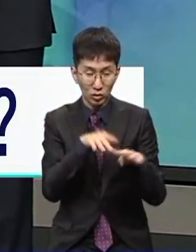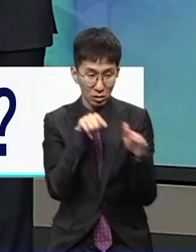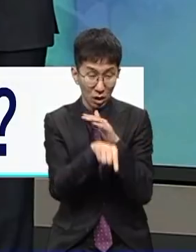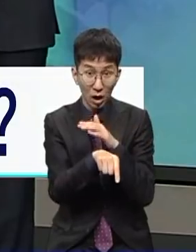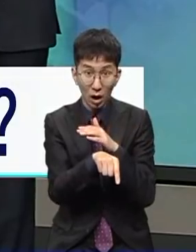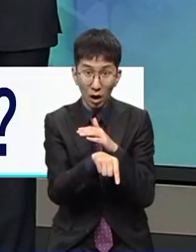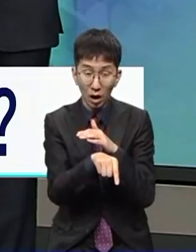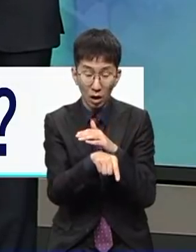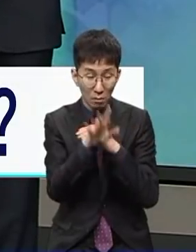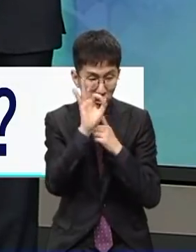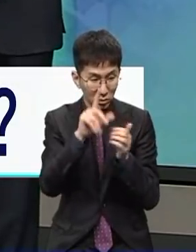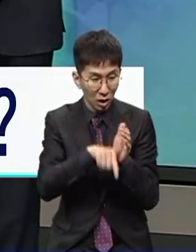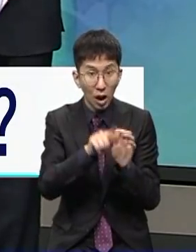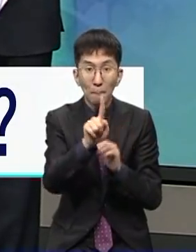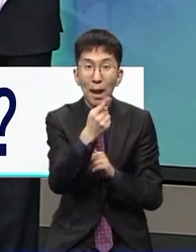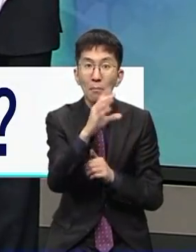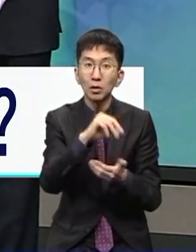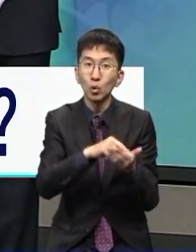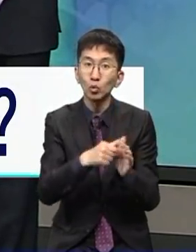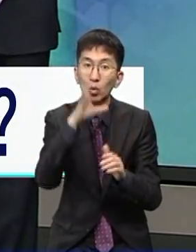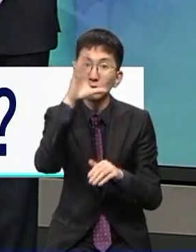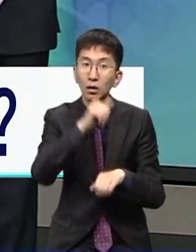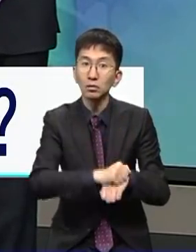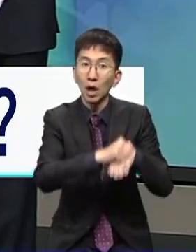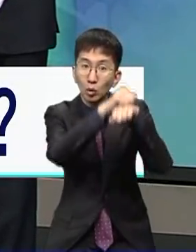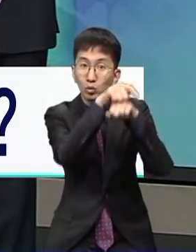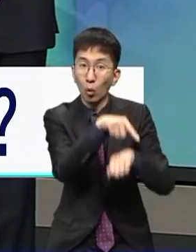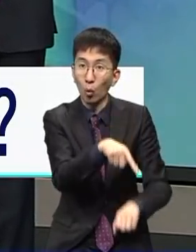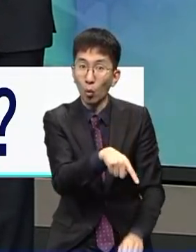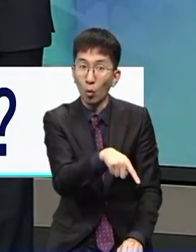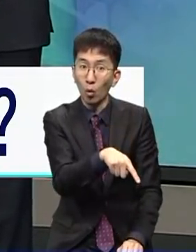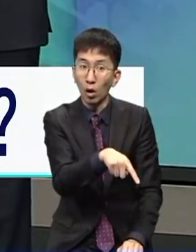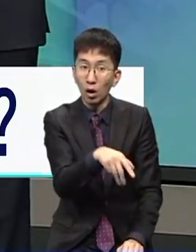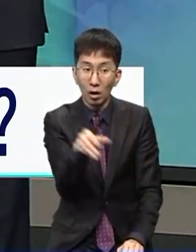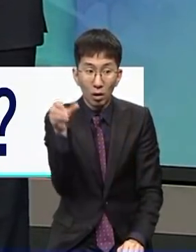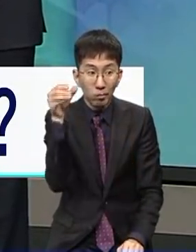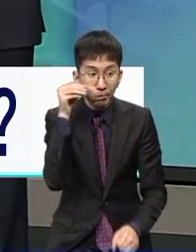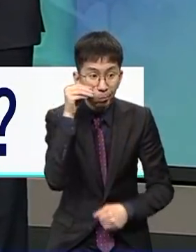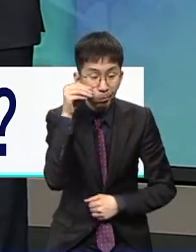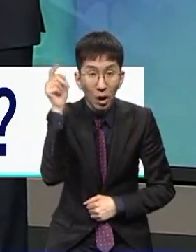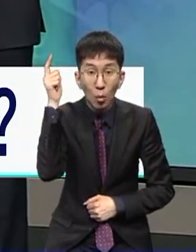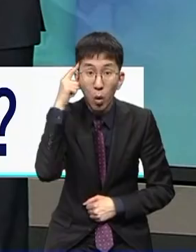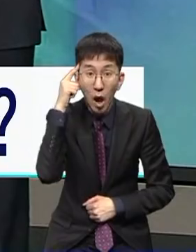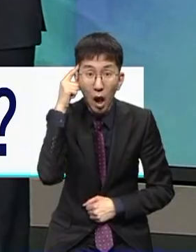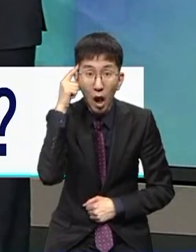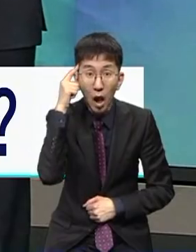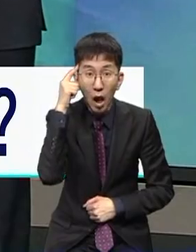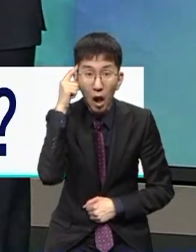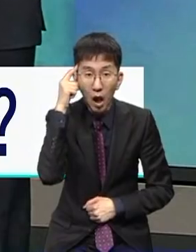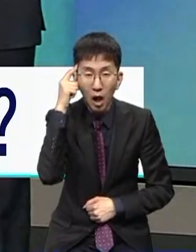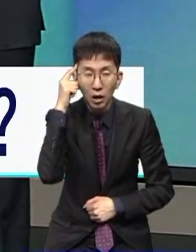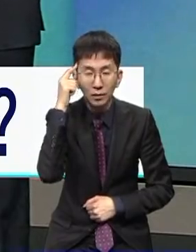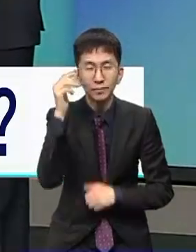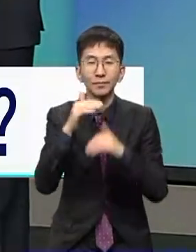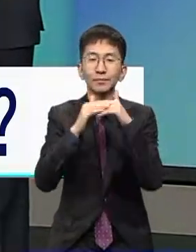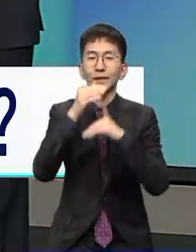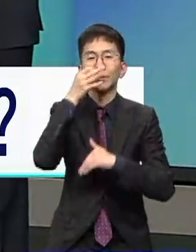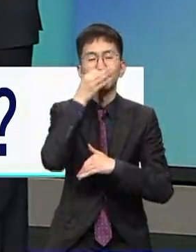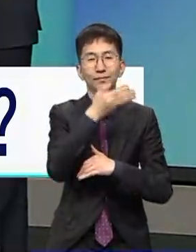봤더니 100만 개 넘는 달걀이 그대로 창고에 쌓여 있었습니다. 그 달걀을 왜 팔지 못하는 건지 김덕현 기자가 취재했습니다.